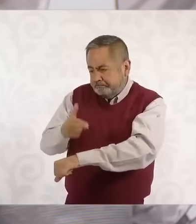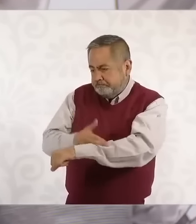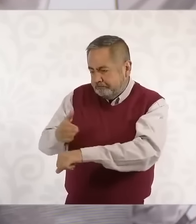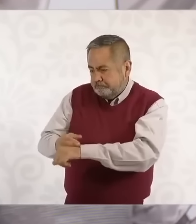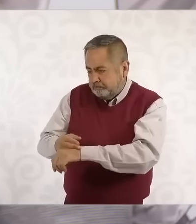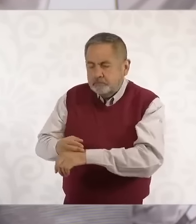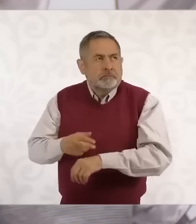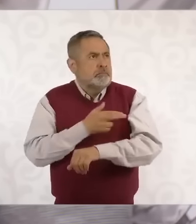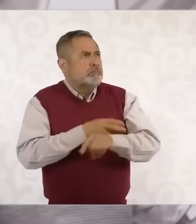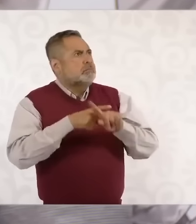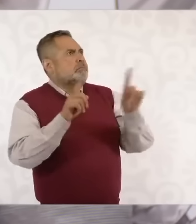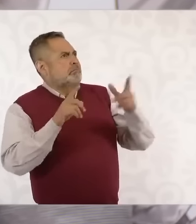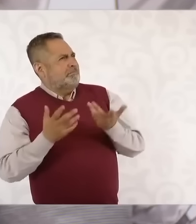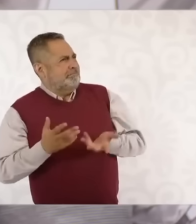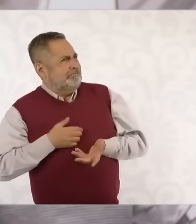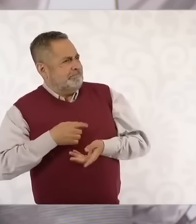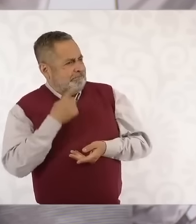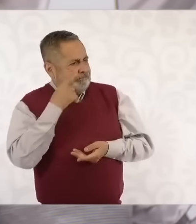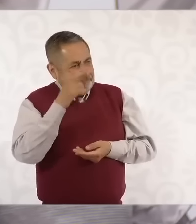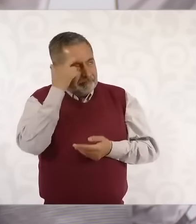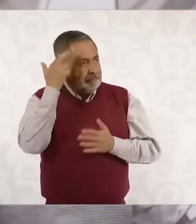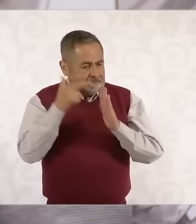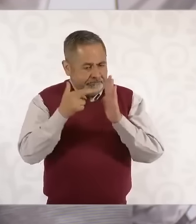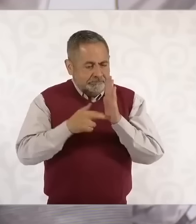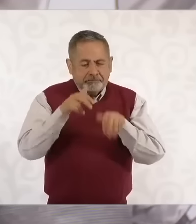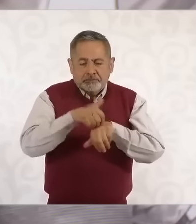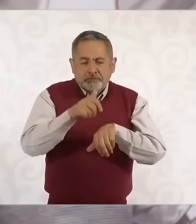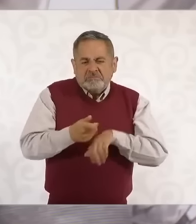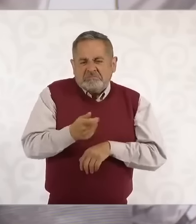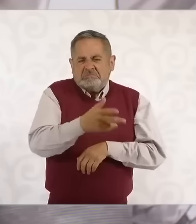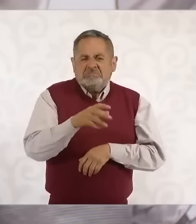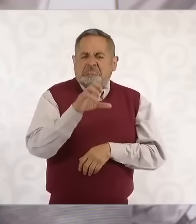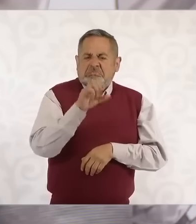de consulta de 60 días que nos han seguido y ha habido varios incumplimientos en esa materia.